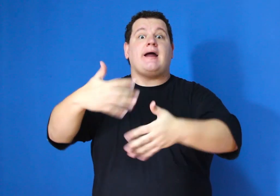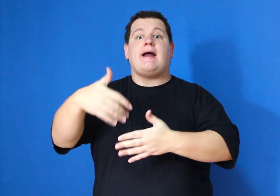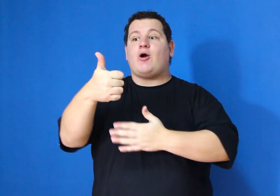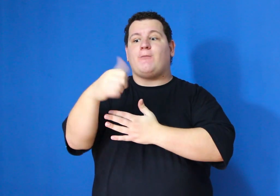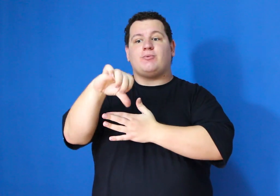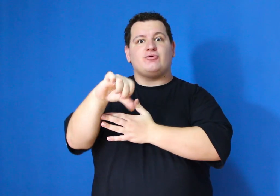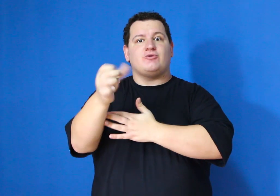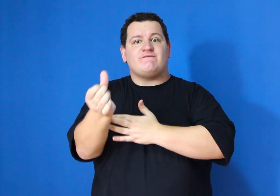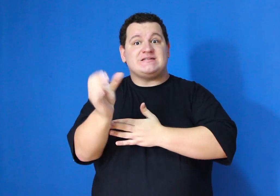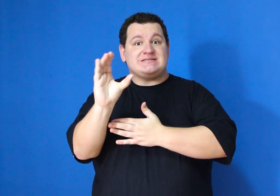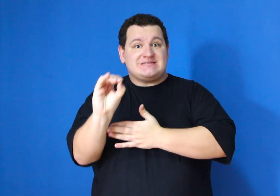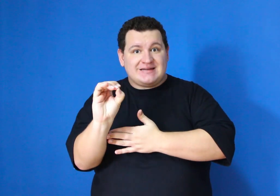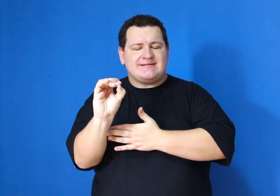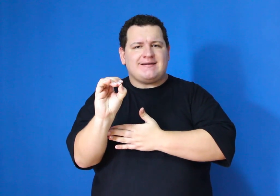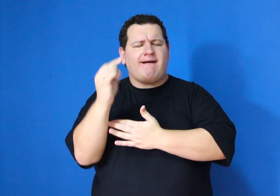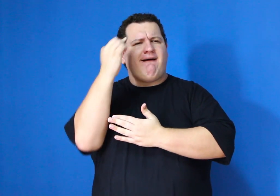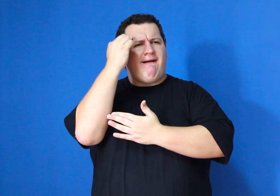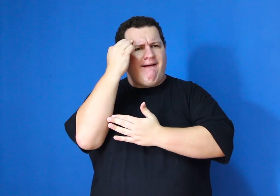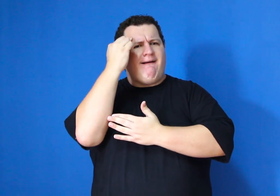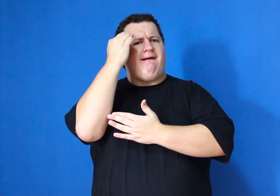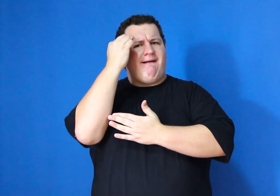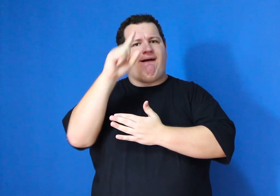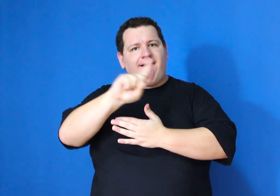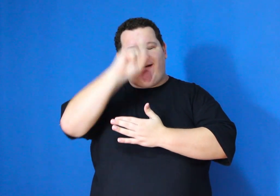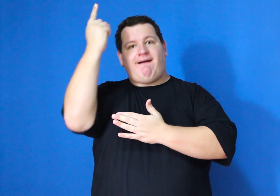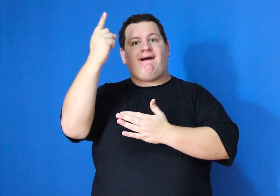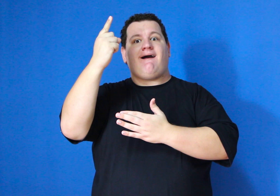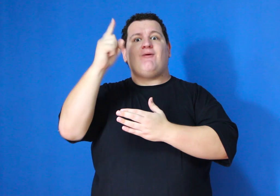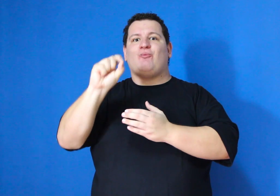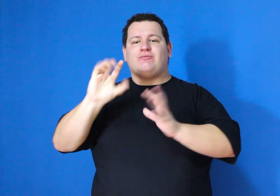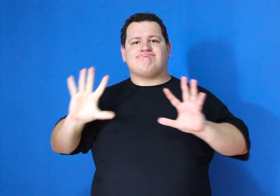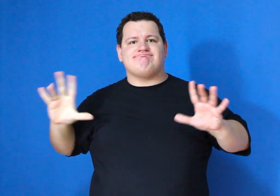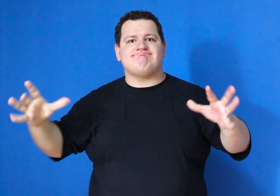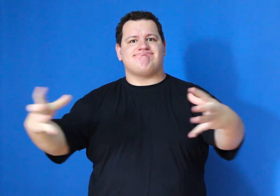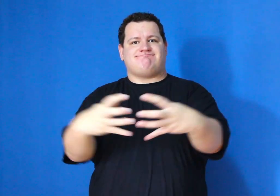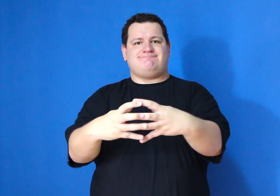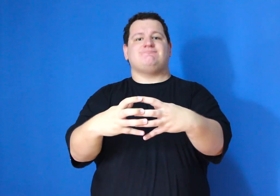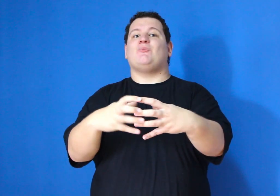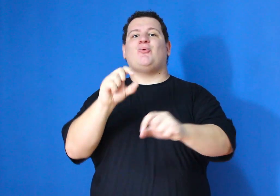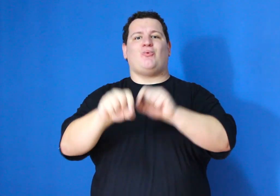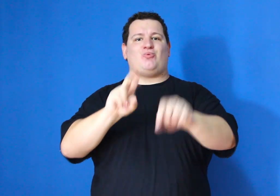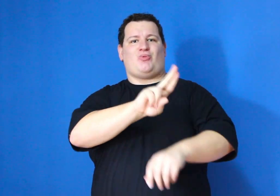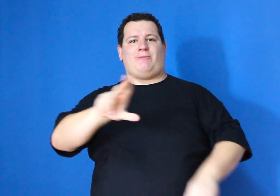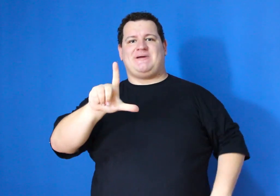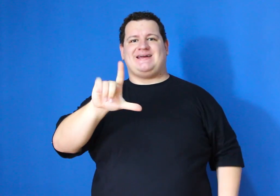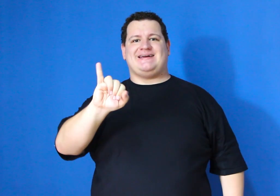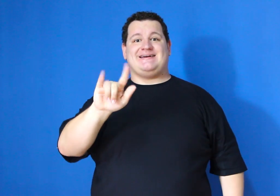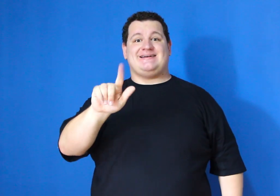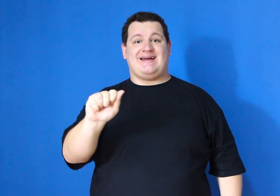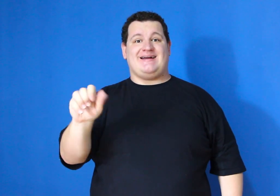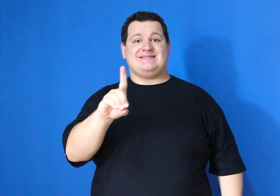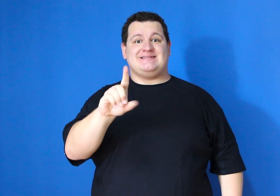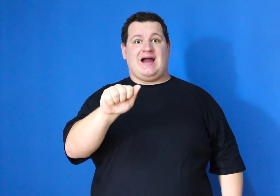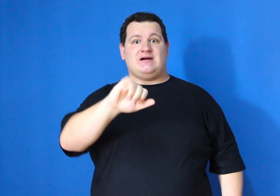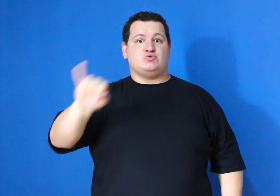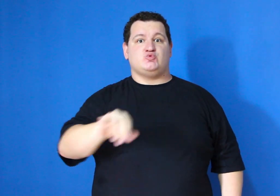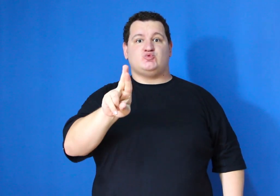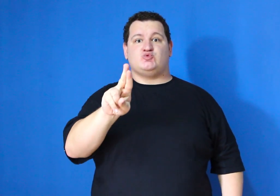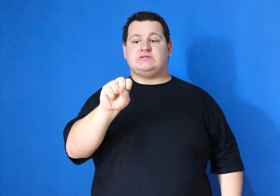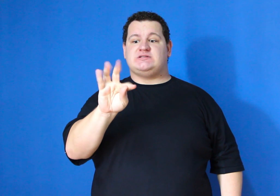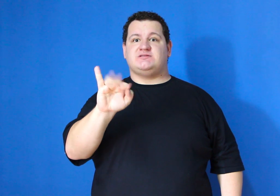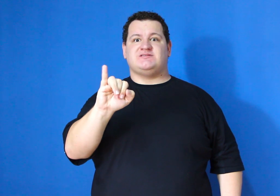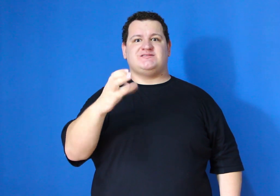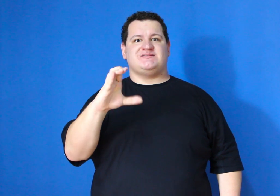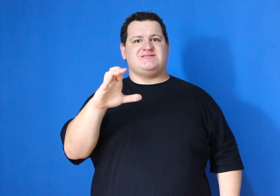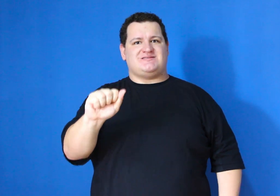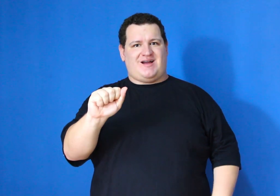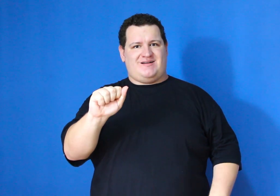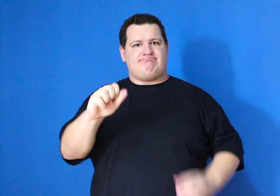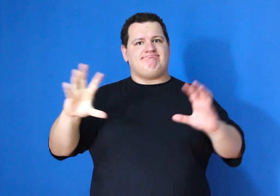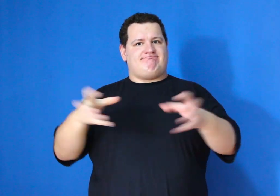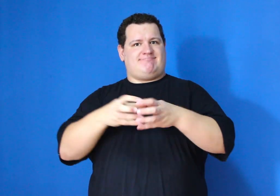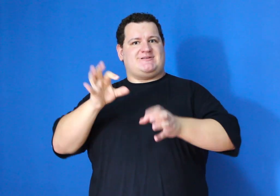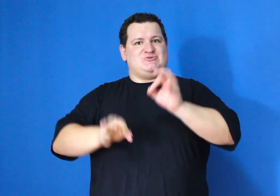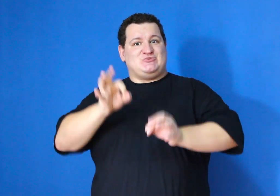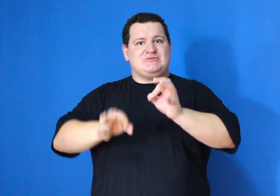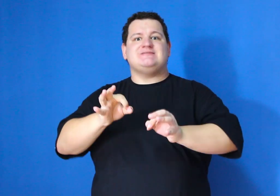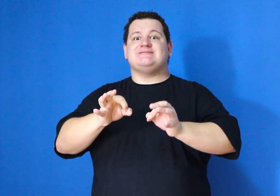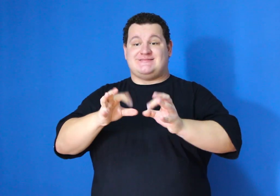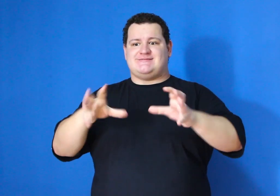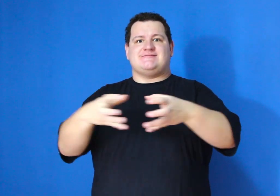Em 1960, pensaram reunir um grupo de grandes super-heróis chamado Liga da Justiça.